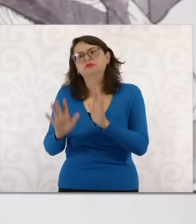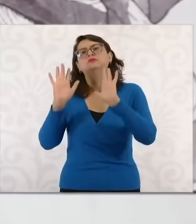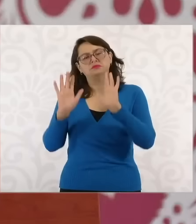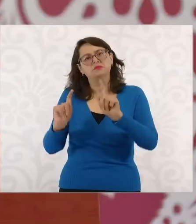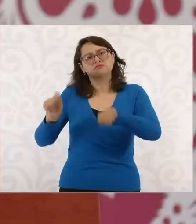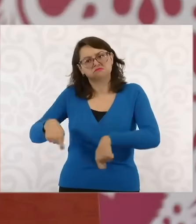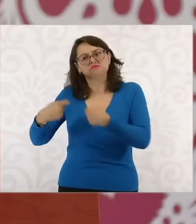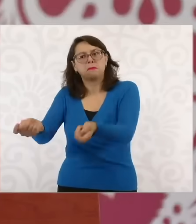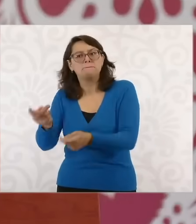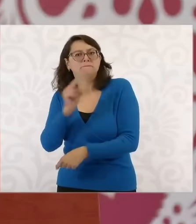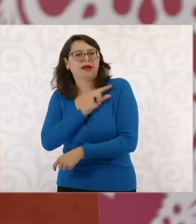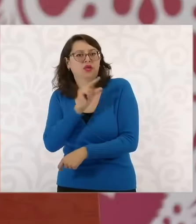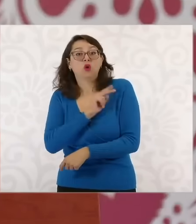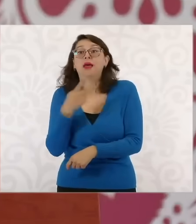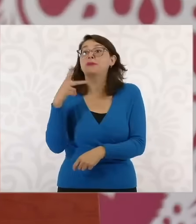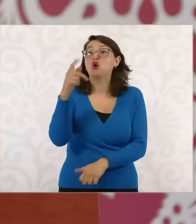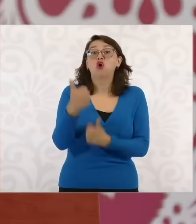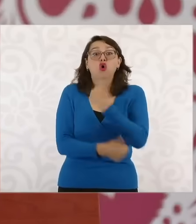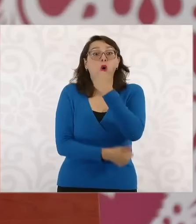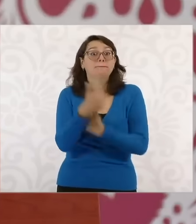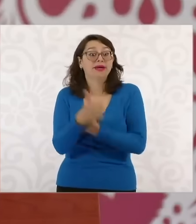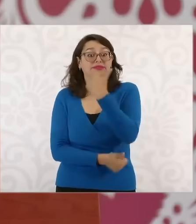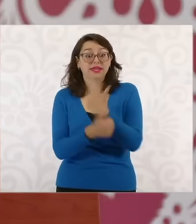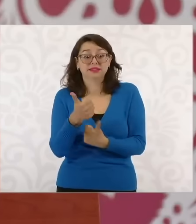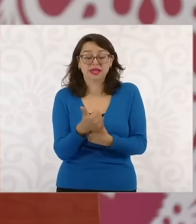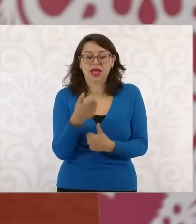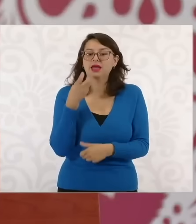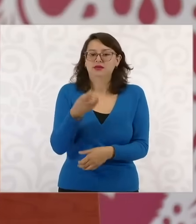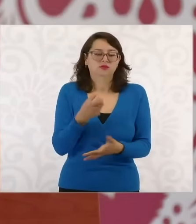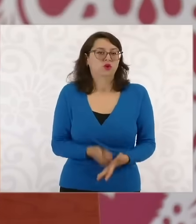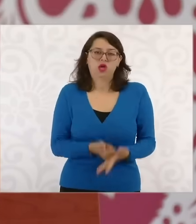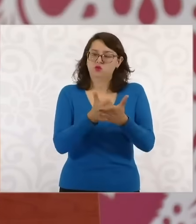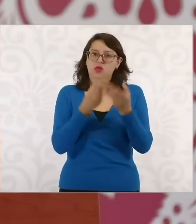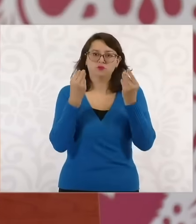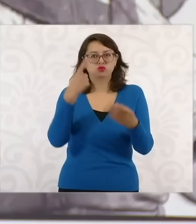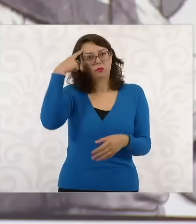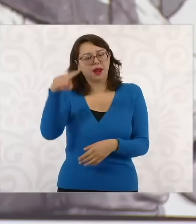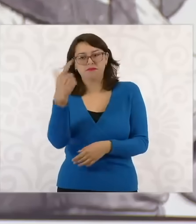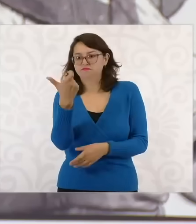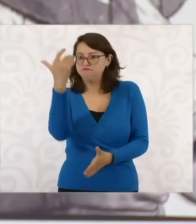ya hay mucho mayor competencia. Eso ha permitido ir disminuyendo los costos. ¿Quiénes son los que